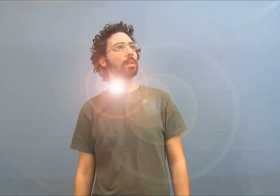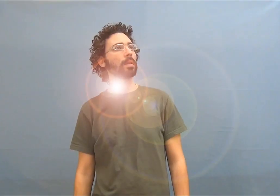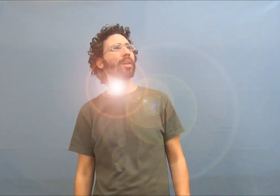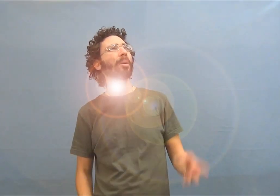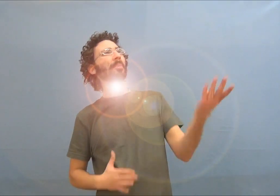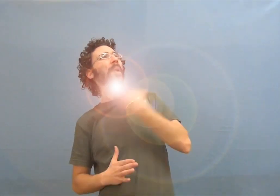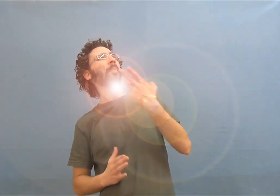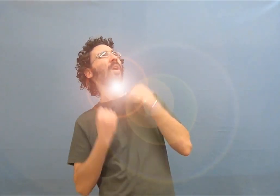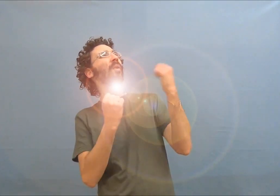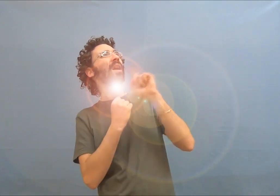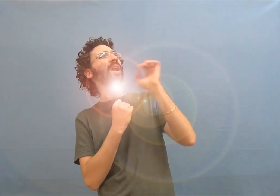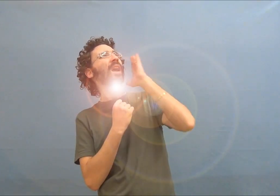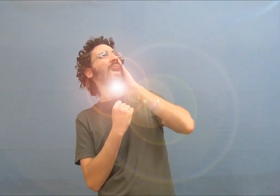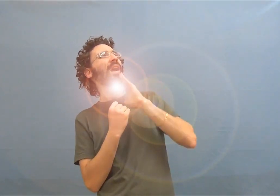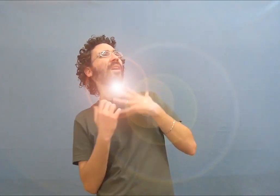Non mi picchiar tanto forte! —